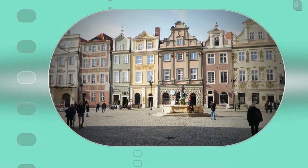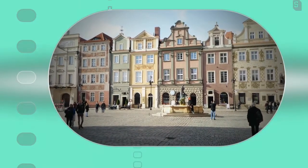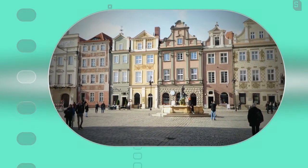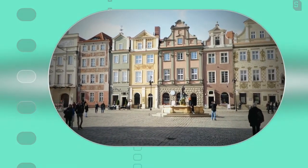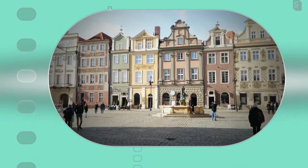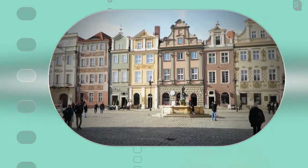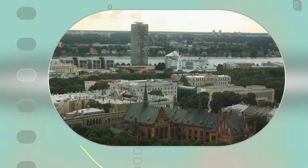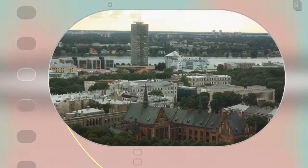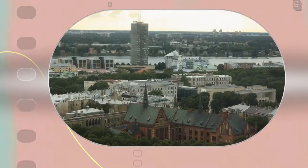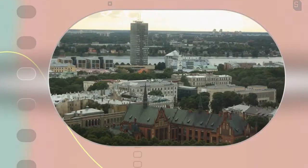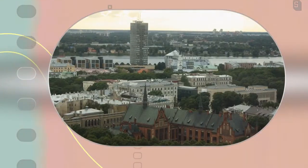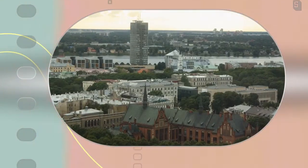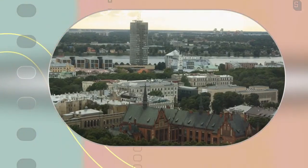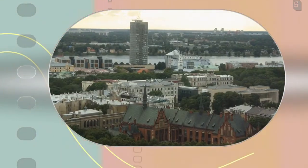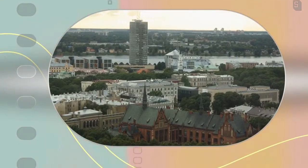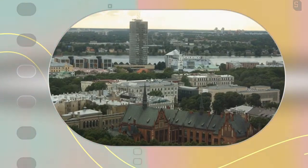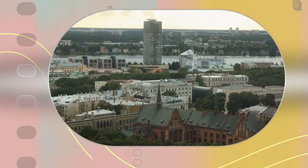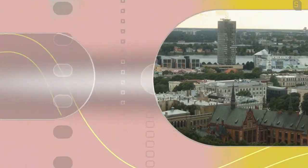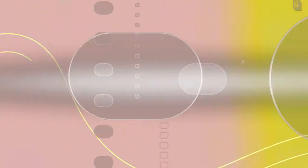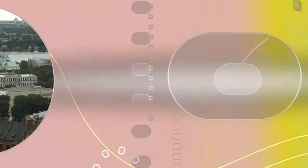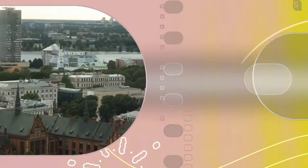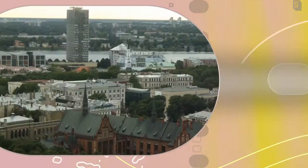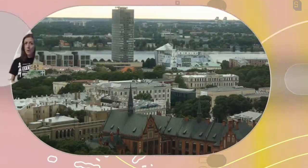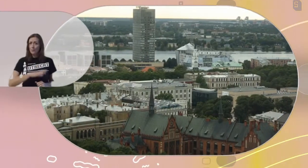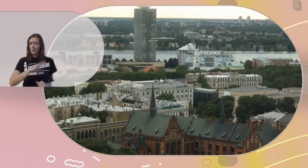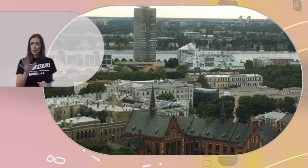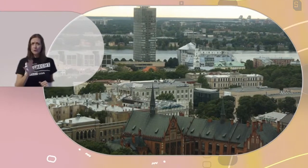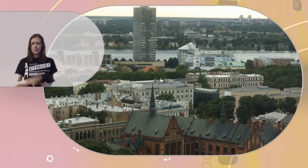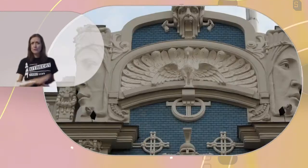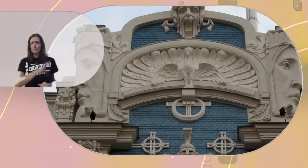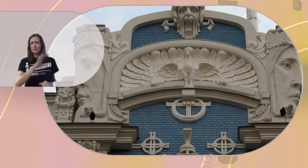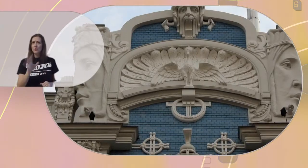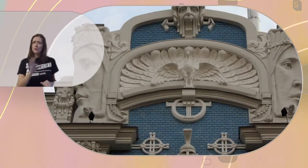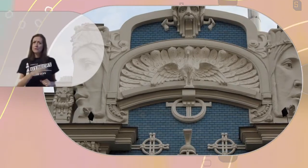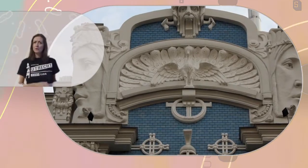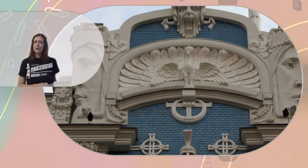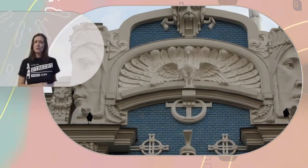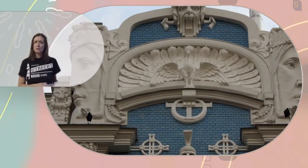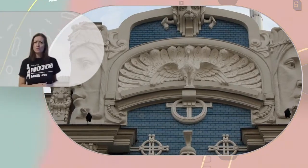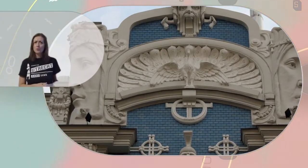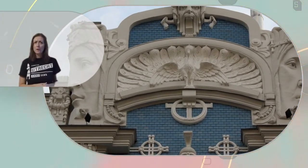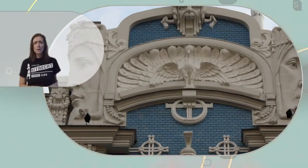bestemming is Riga, de hoofdstad van letland prachtige binnenstad heel veel verschillende soorten gebouwen